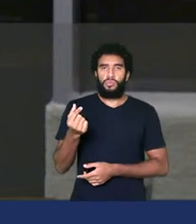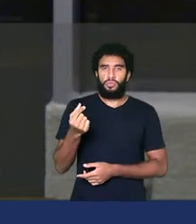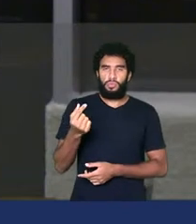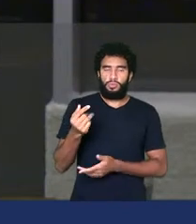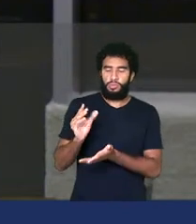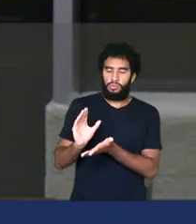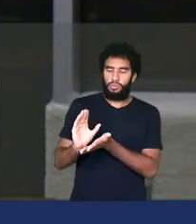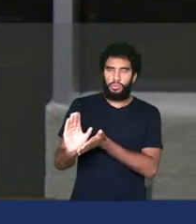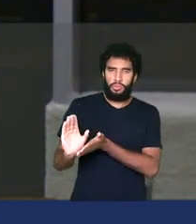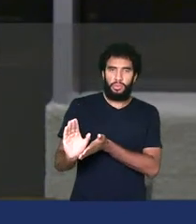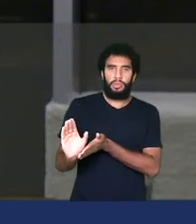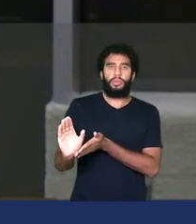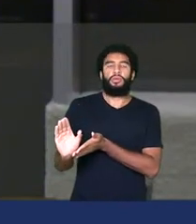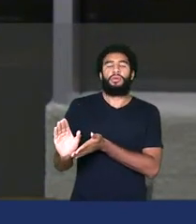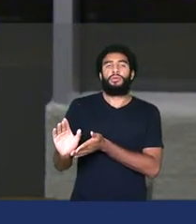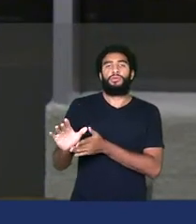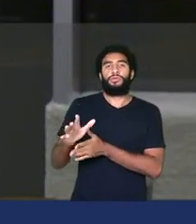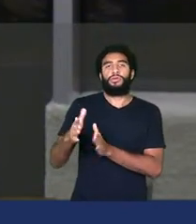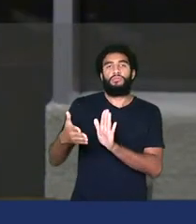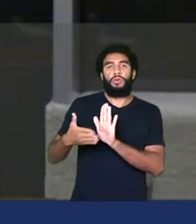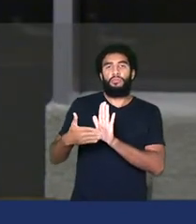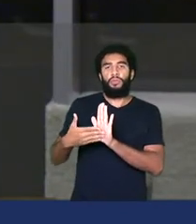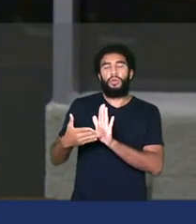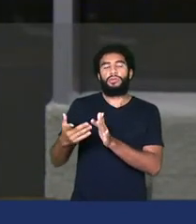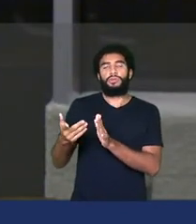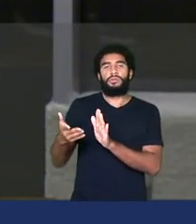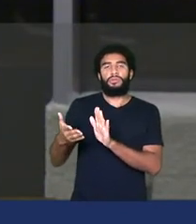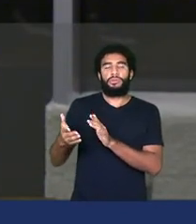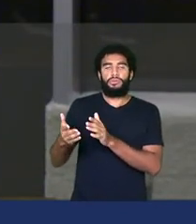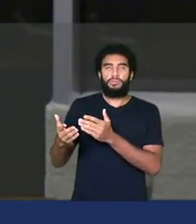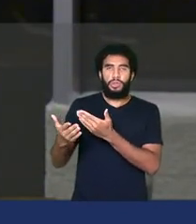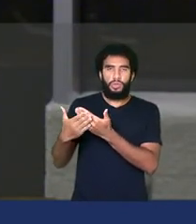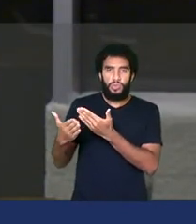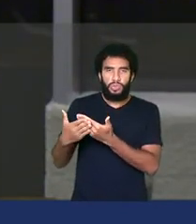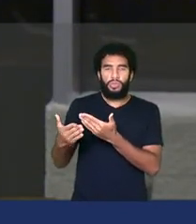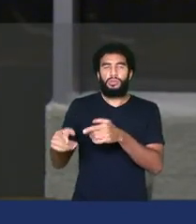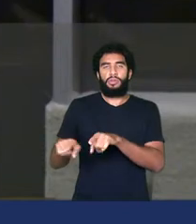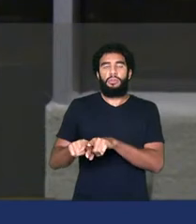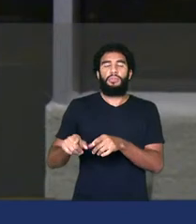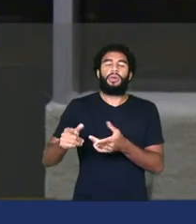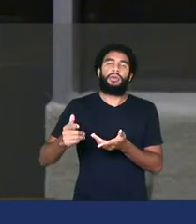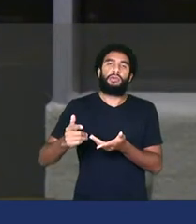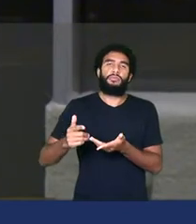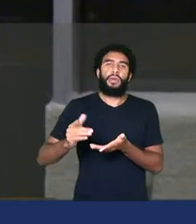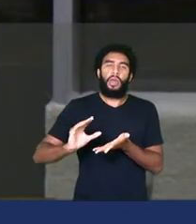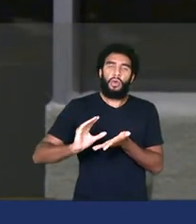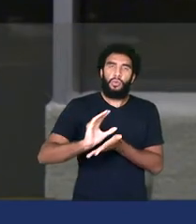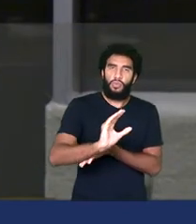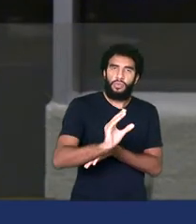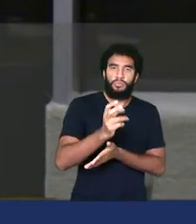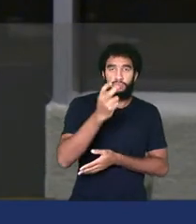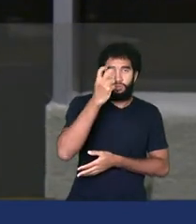PROTEÇÃO ANIMAL, COMO TAMBÉM DINHEIRO PARA A POLÍTICA DE FINANCIAMENTO ESTUDANTIL, RECURSOS PARA A CULTURA QUE É EXTREMAMENTE